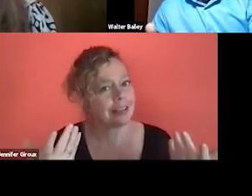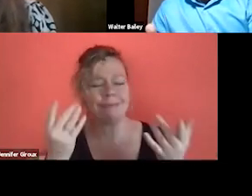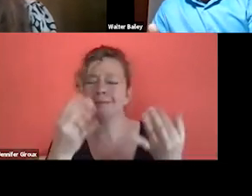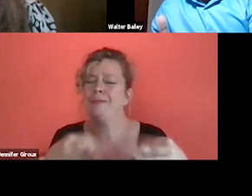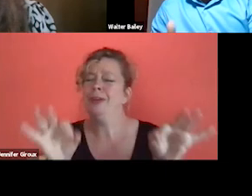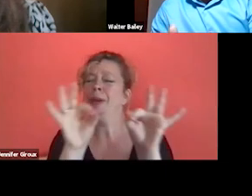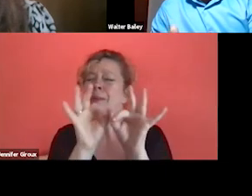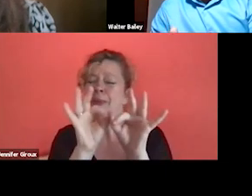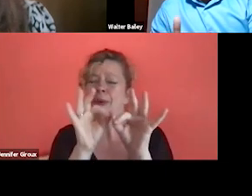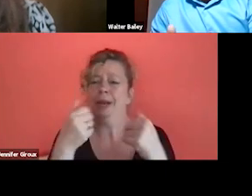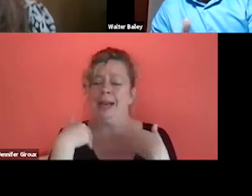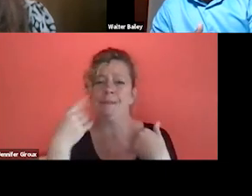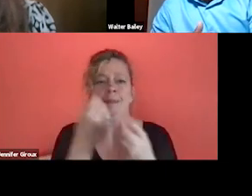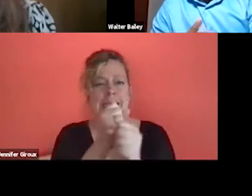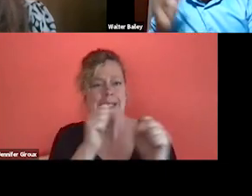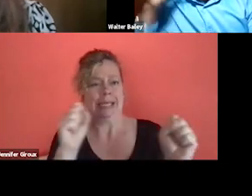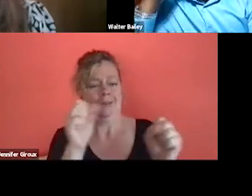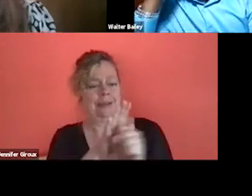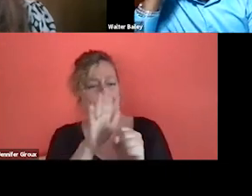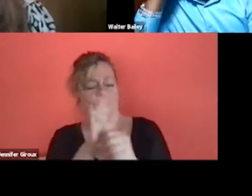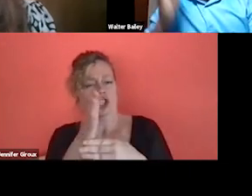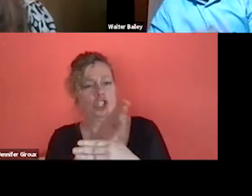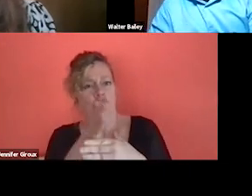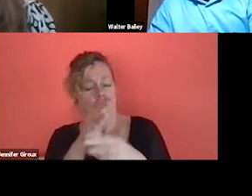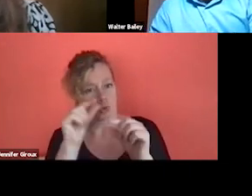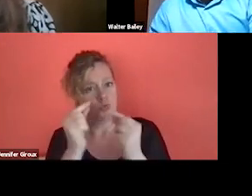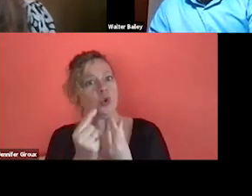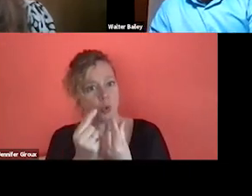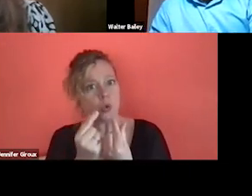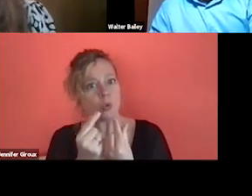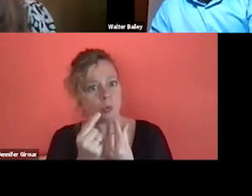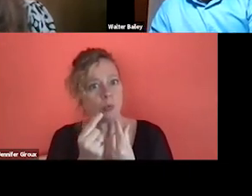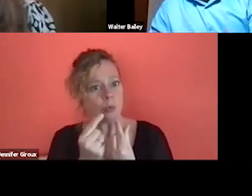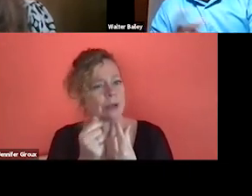Y luego, tener la seguridad suficiente para compartir en grupo, no es una tarea fácil,